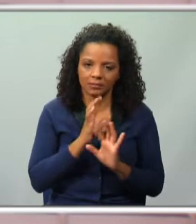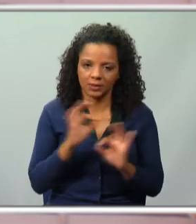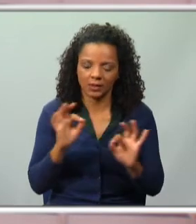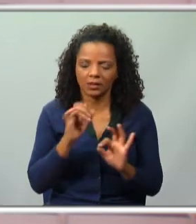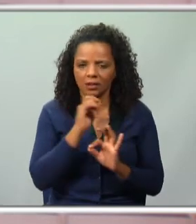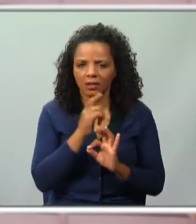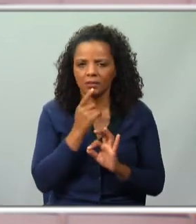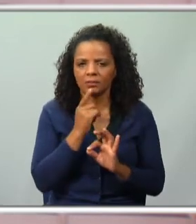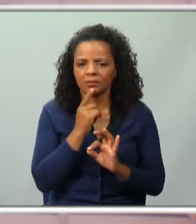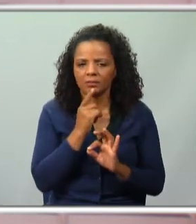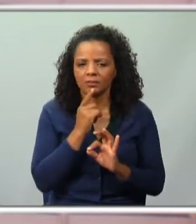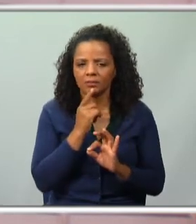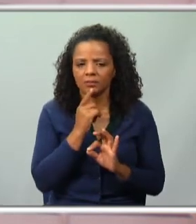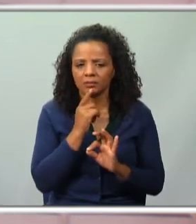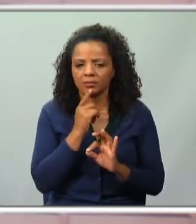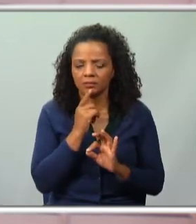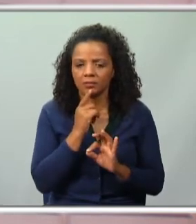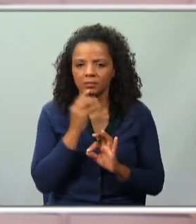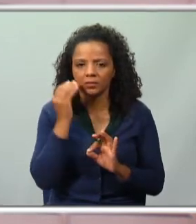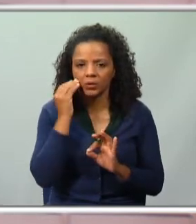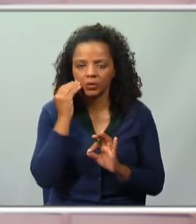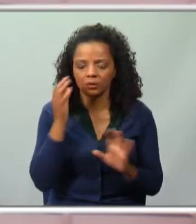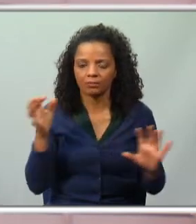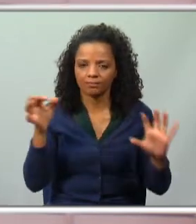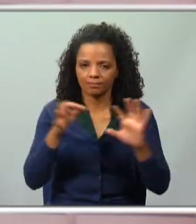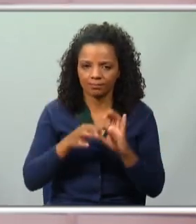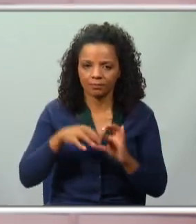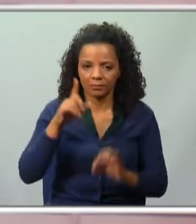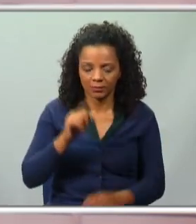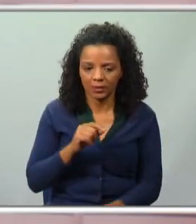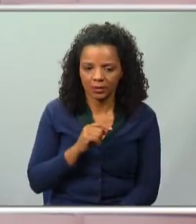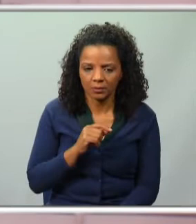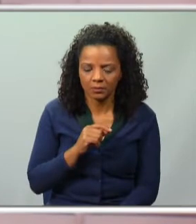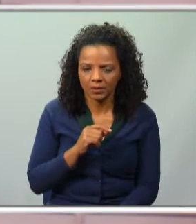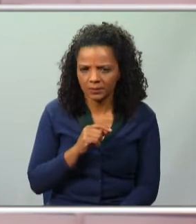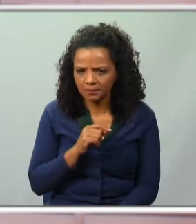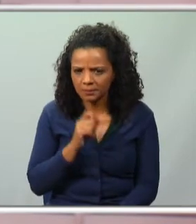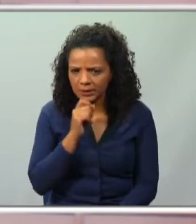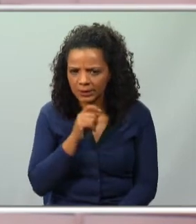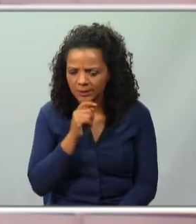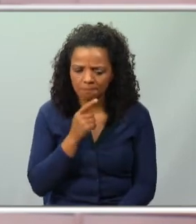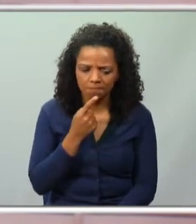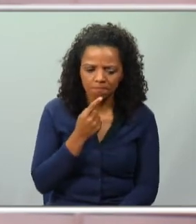aqui por receber a relação entre elas e até conseguir destinguir entre os 在這裡接收他們之間的關係和直到你能區分